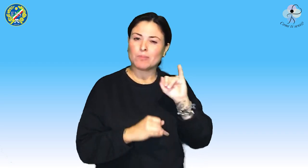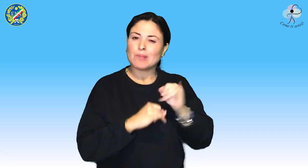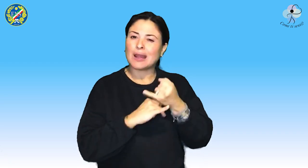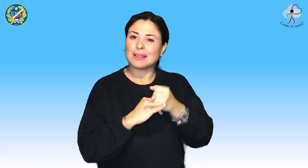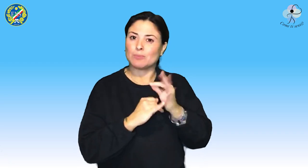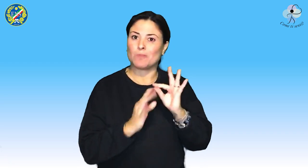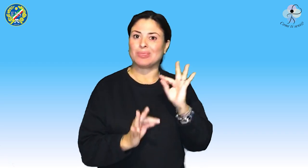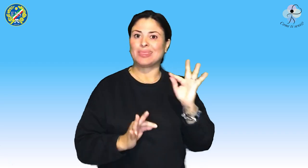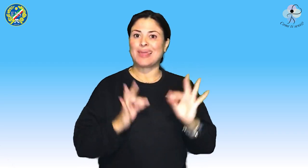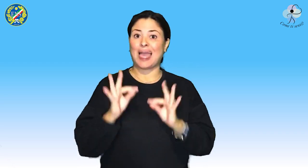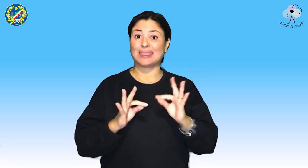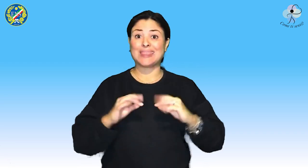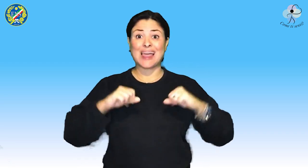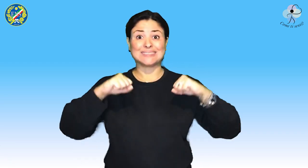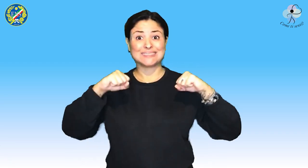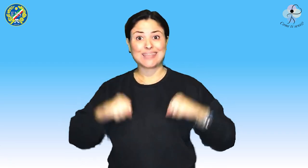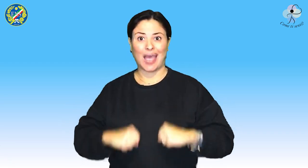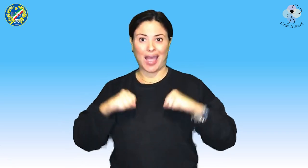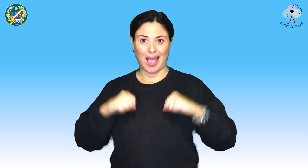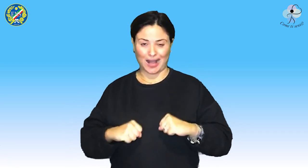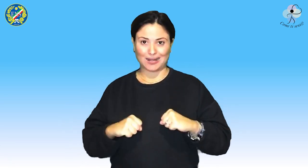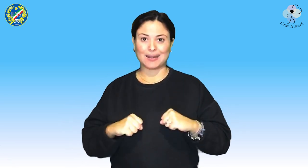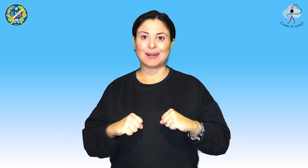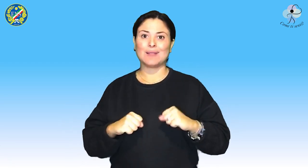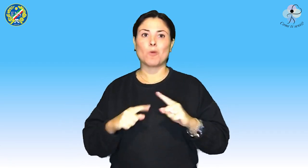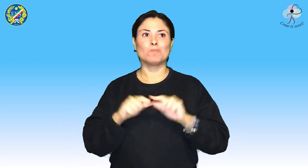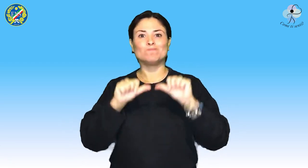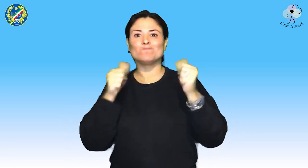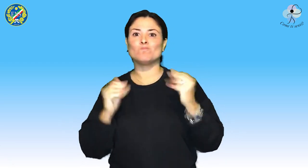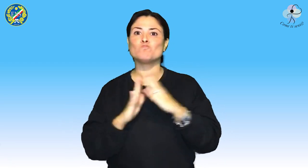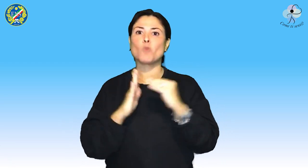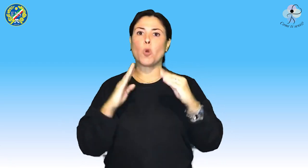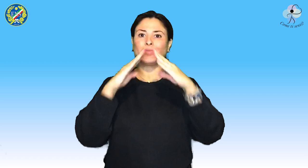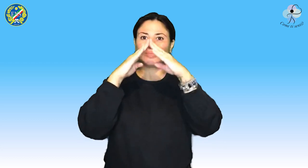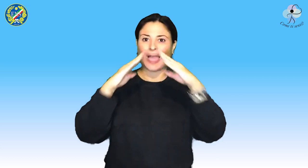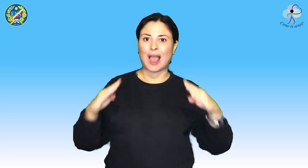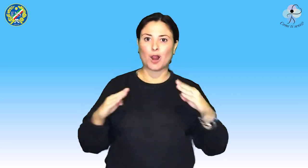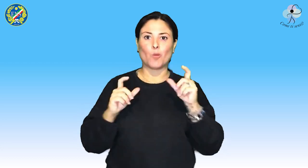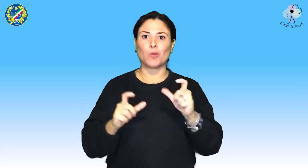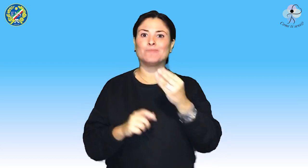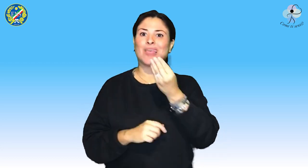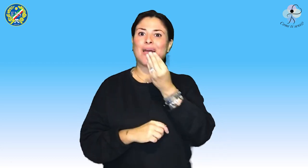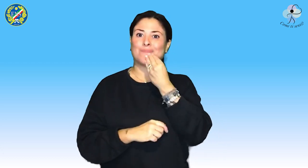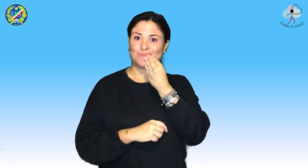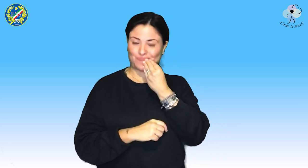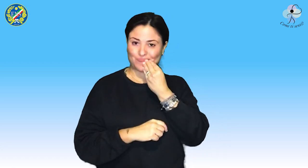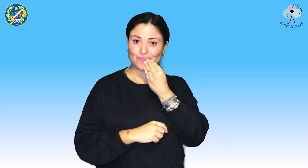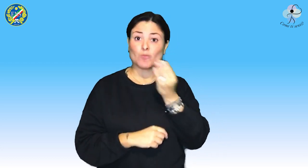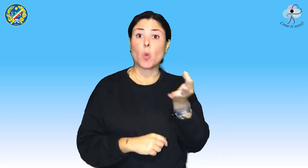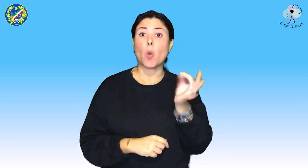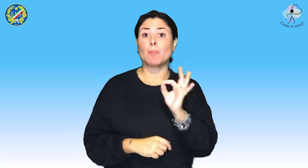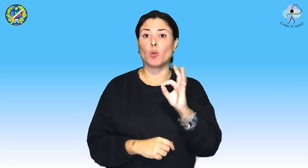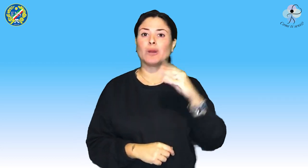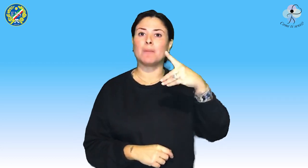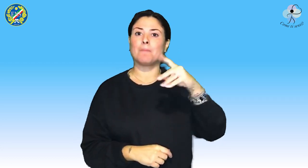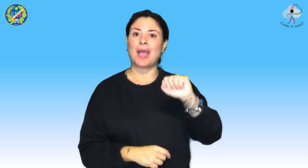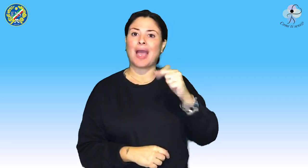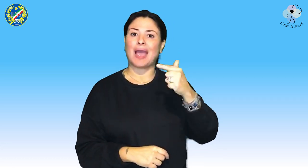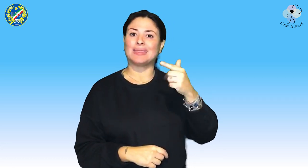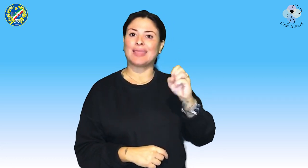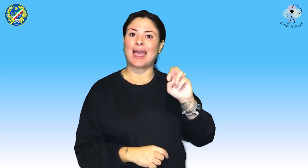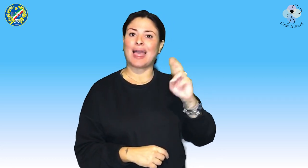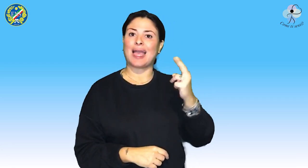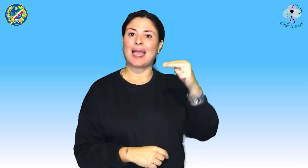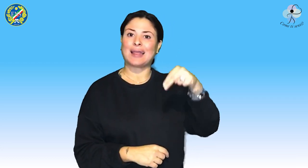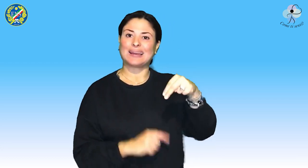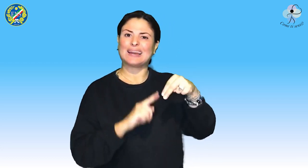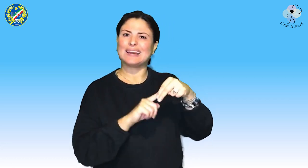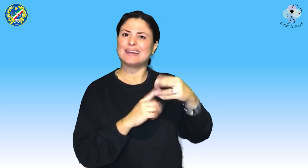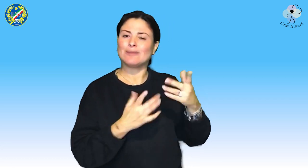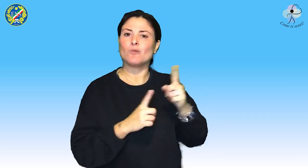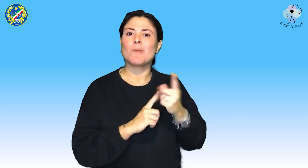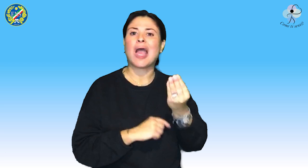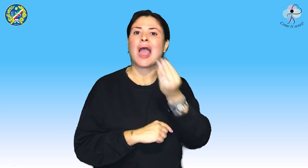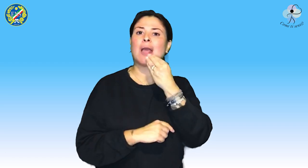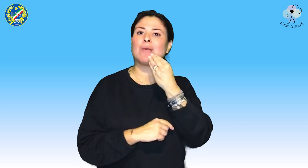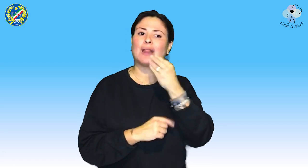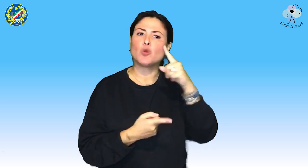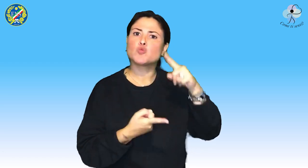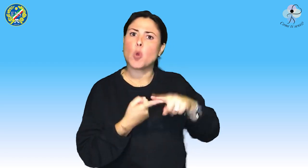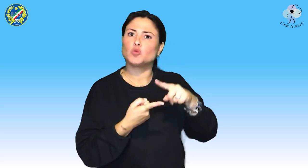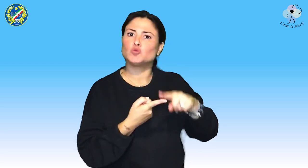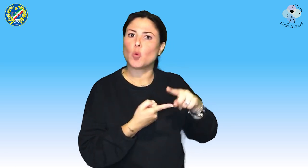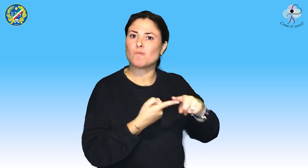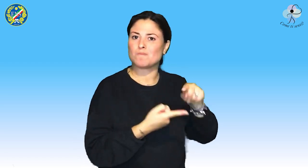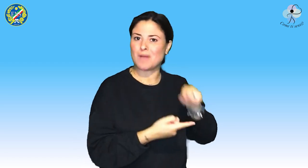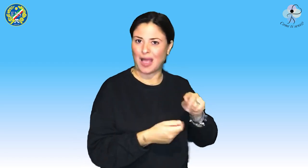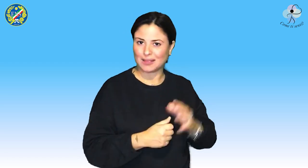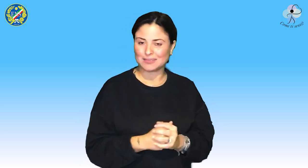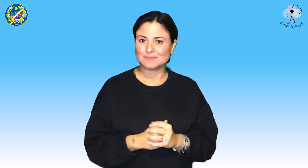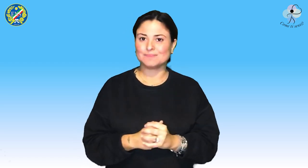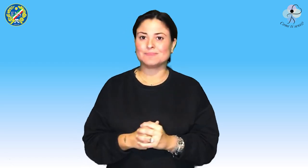e caratteristiche di una dieta sana vengono determinate dal modello o “pattern” degli alimenti consumati.